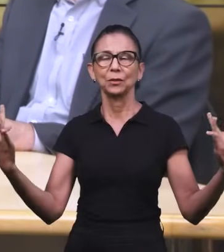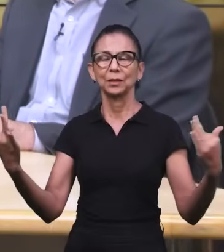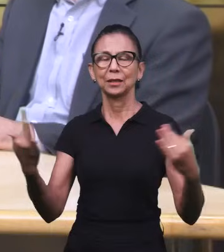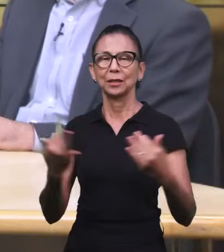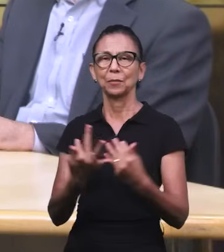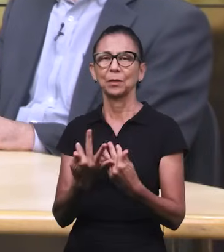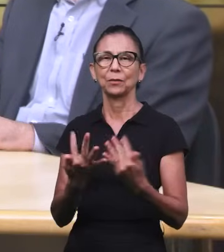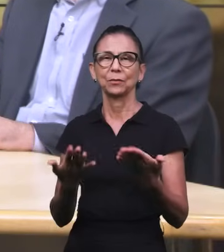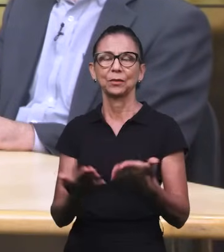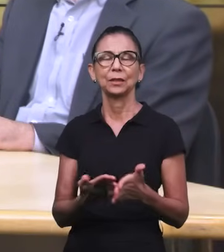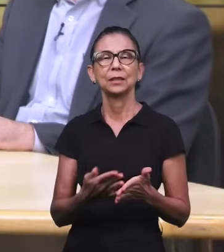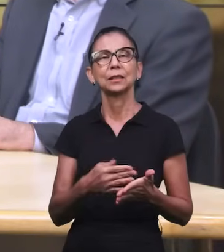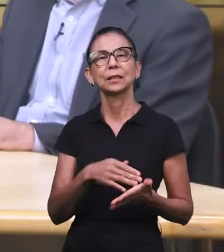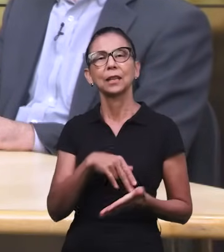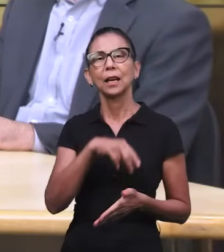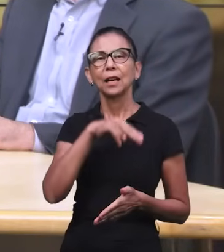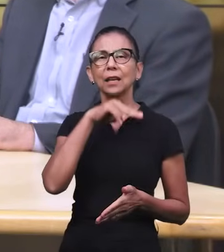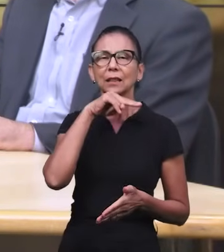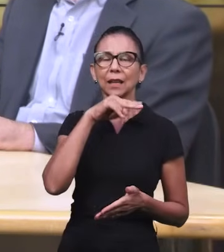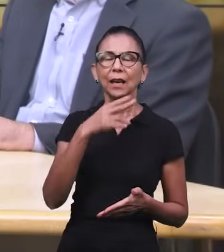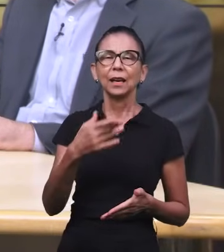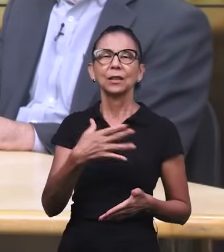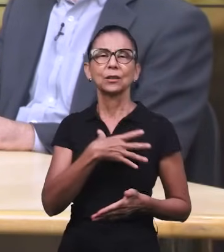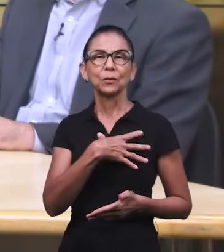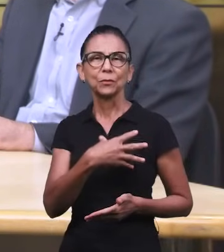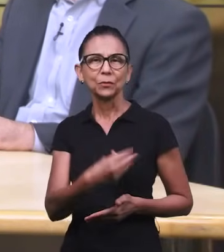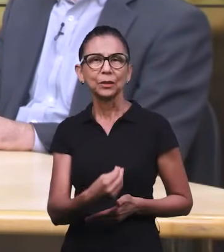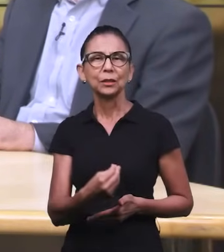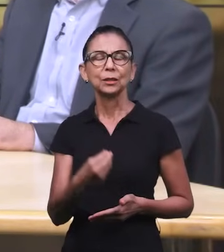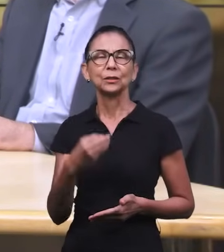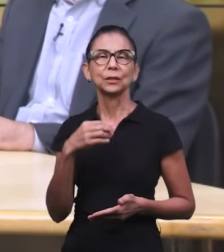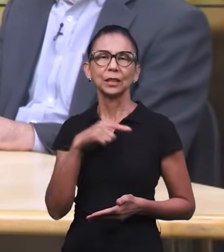minha esposa e tudo eu sinto aqui uma alegria porque nós também Oramos são todos servos de